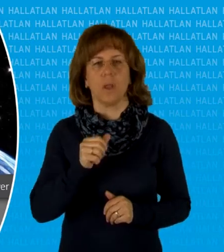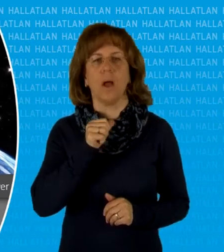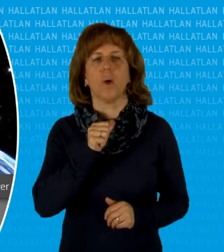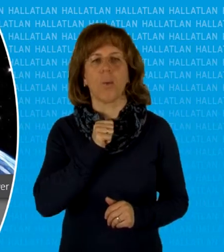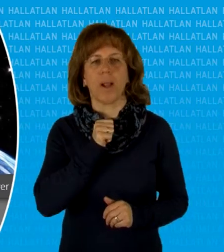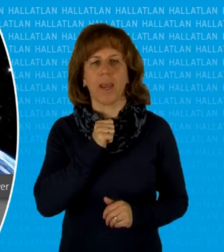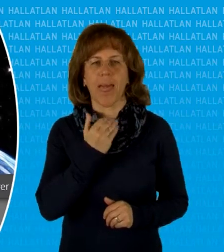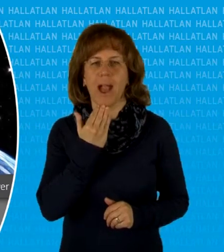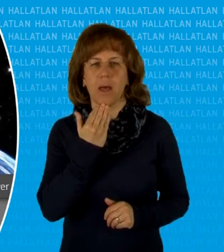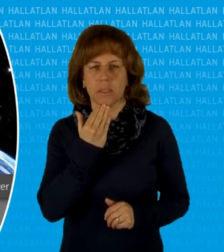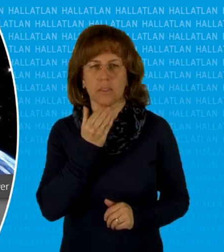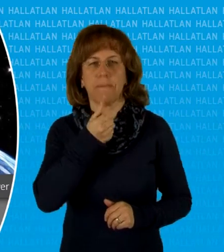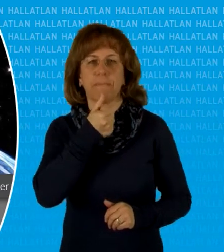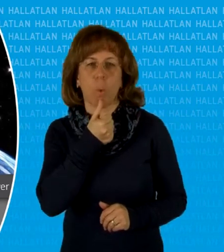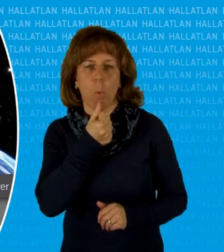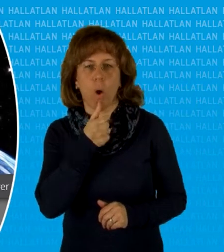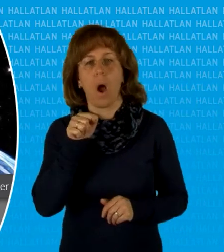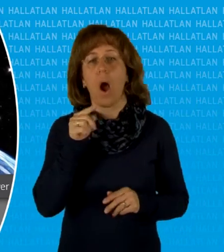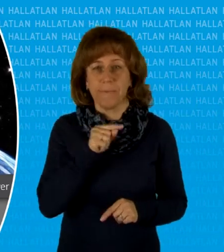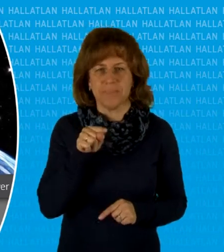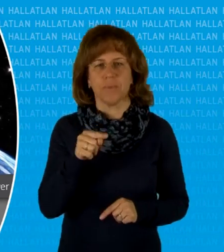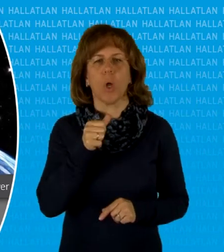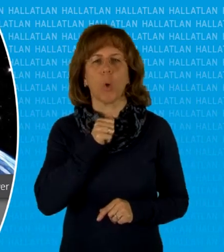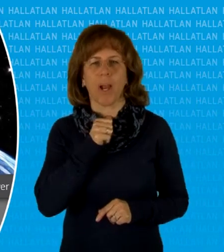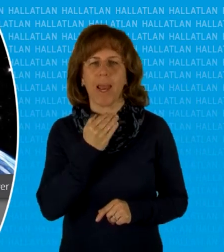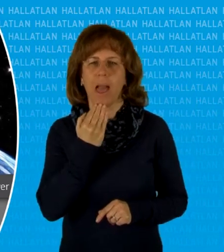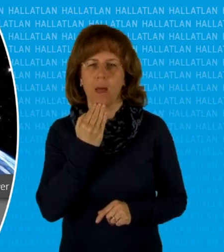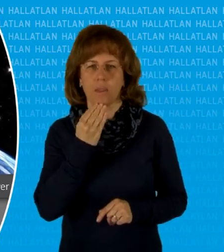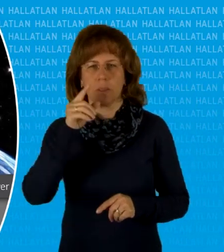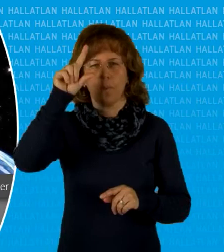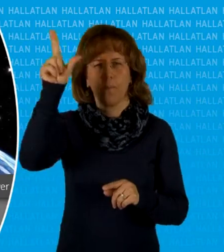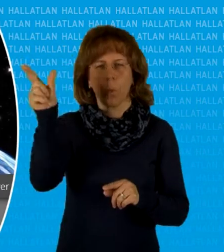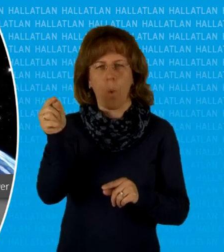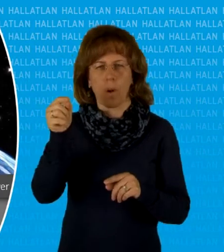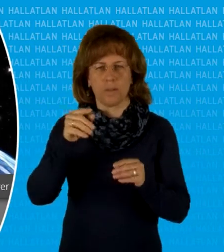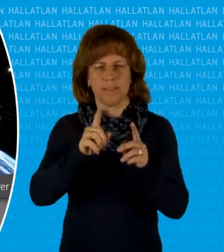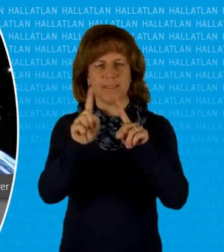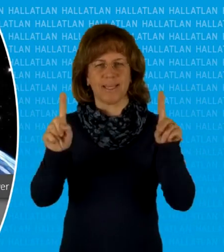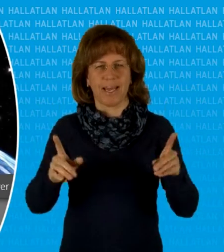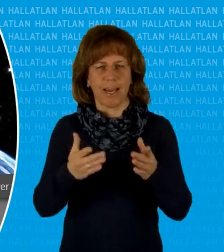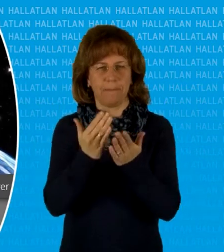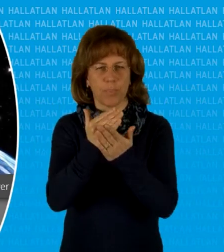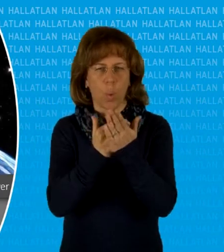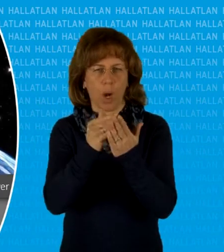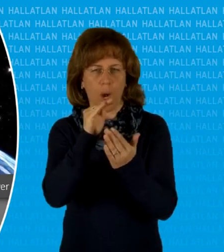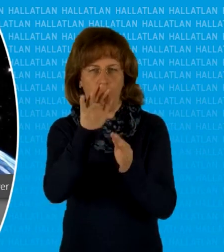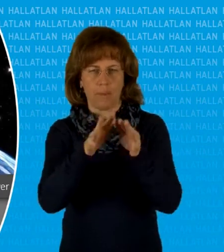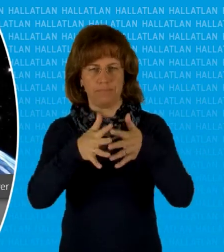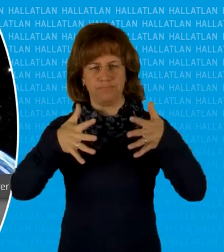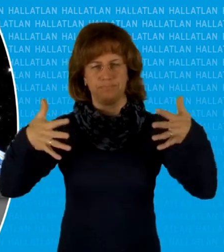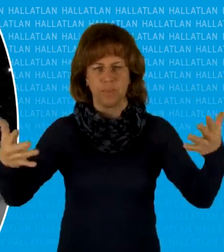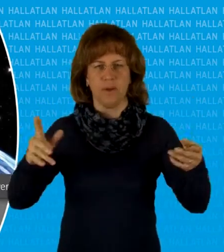a GoogleEarth Pro, ami a GoogleEarth műholdas képeket kezelő térképprogram